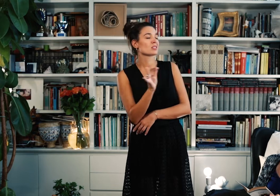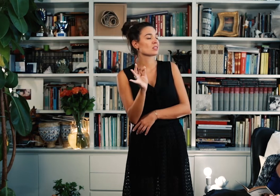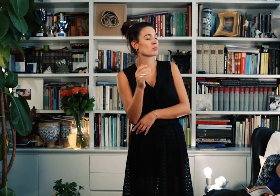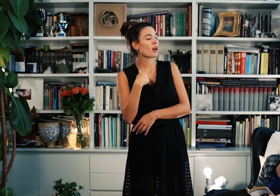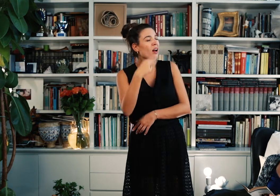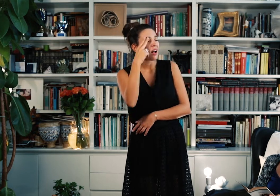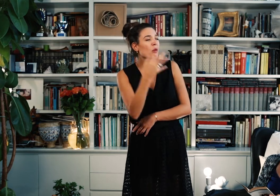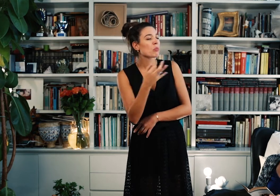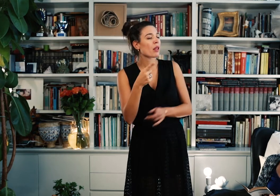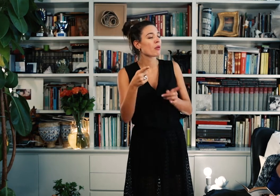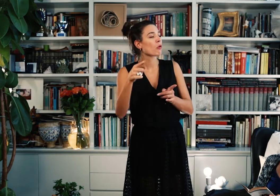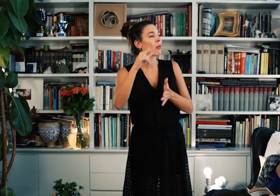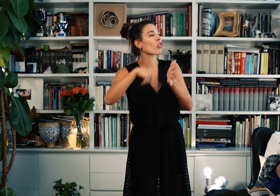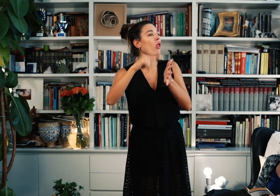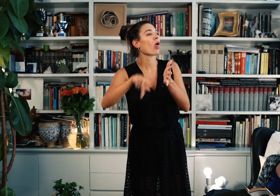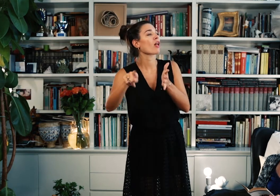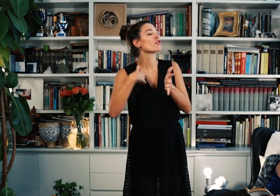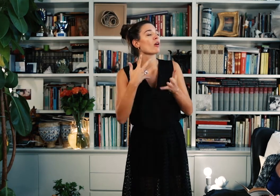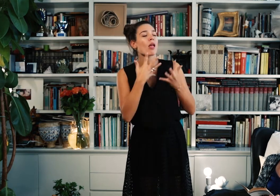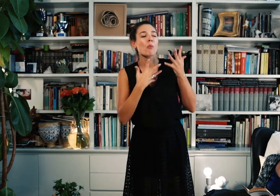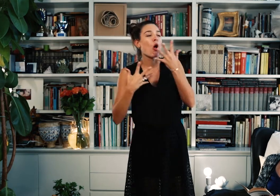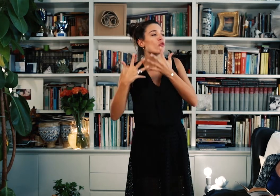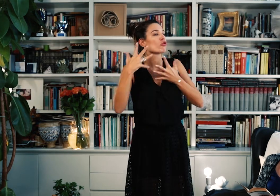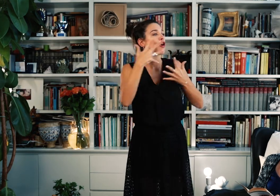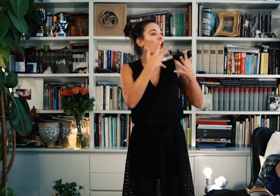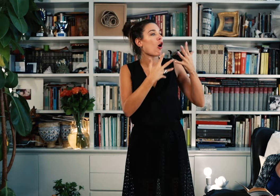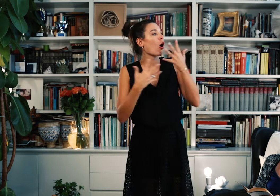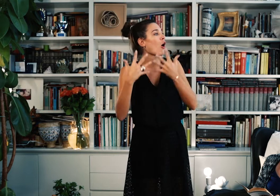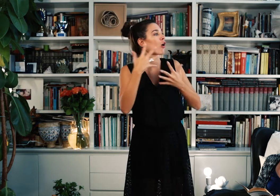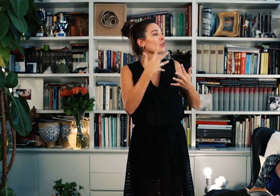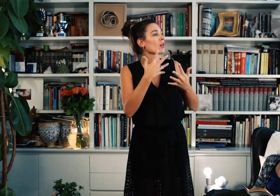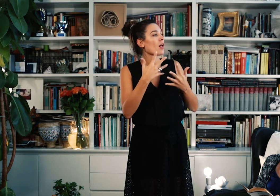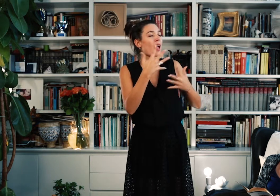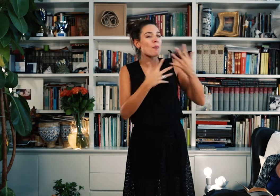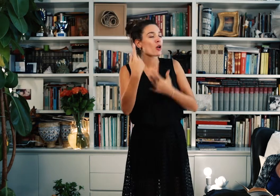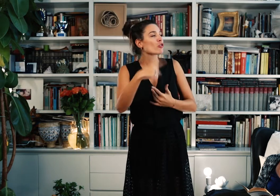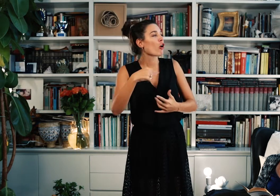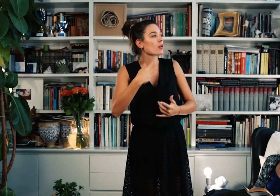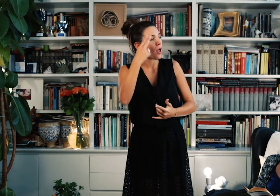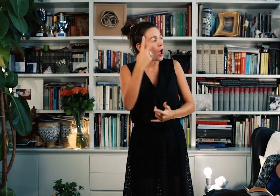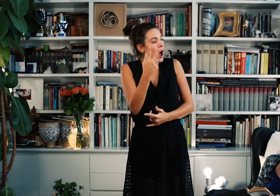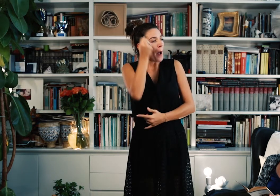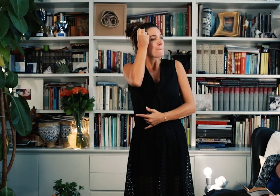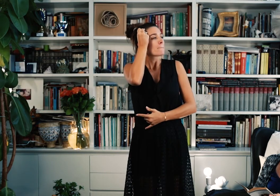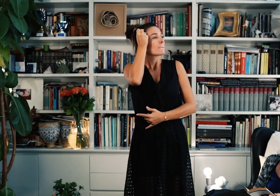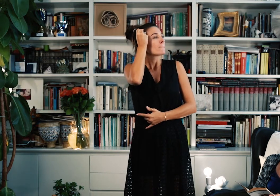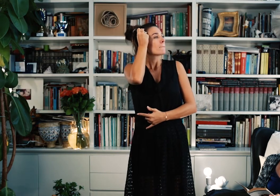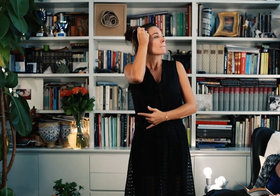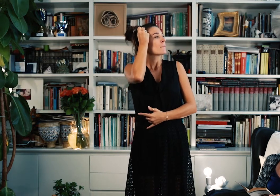parole con un'emozione che non sono riuscite a dimenticare; era come se fossero davvero sue."